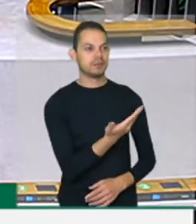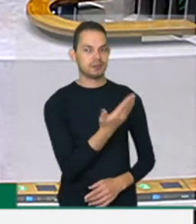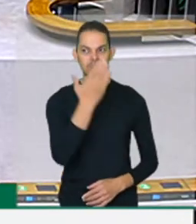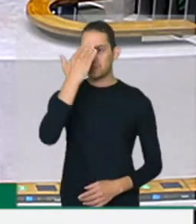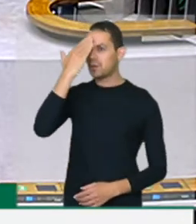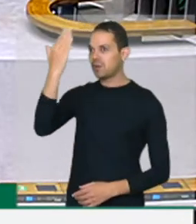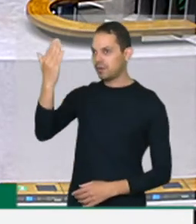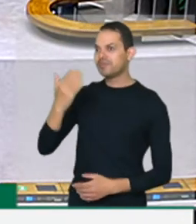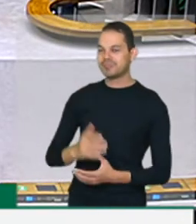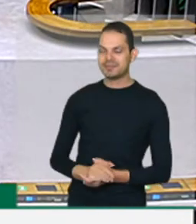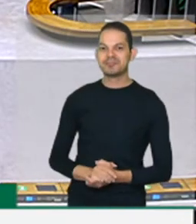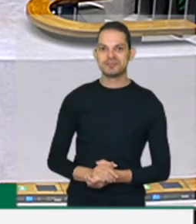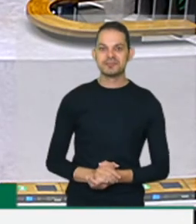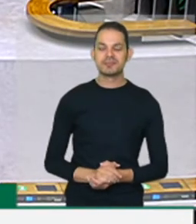OBRIGADA, PRESIDENTE, EU